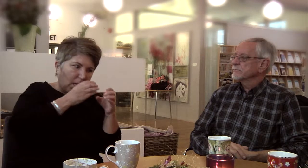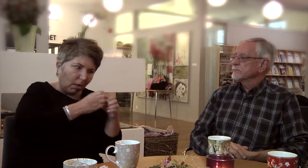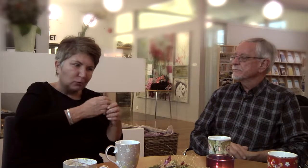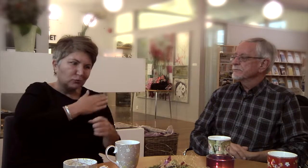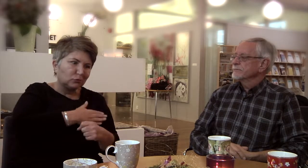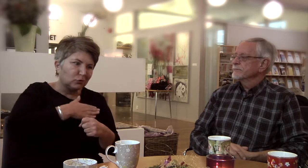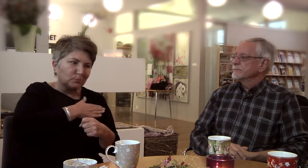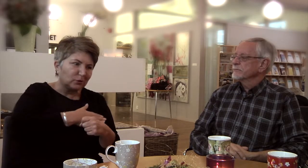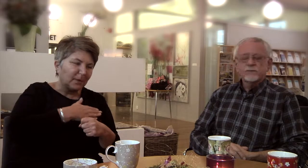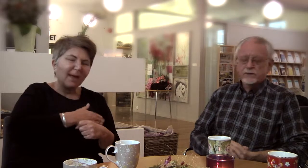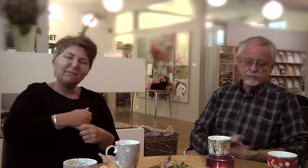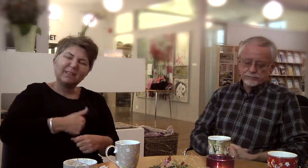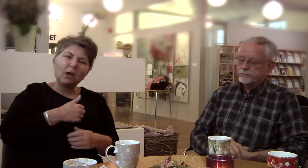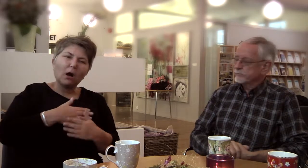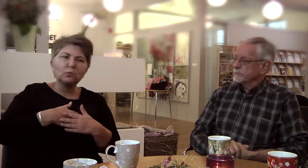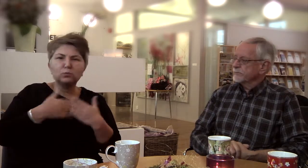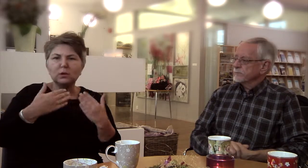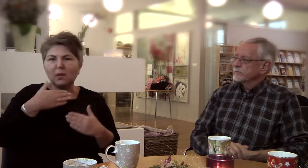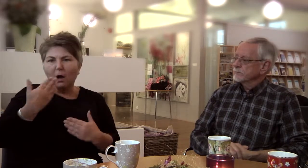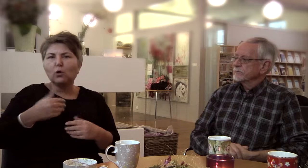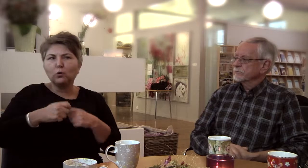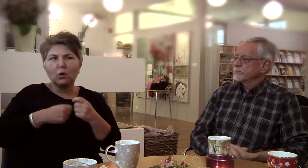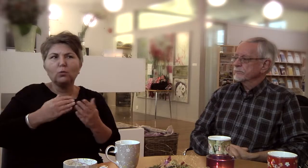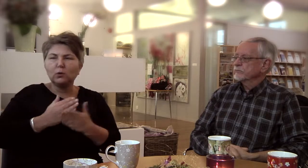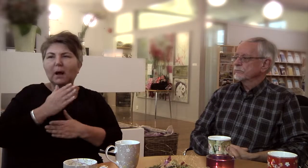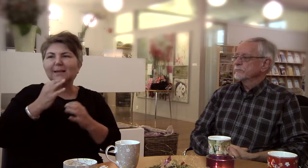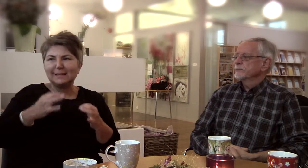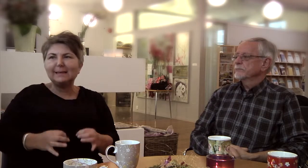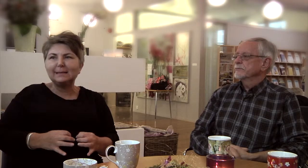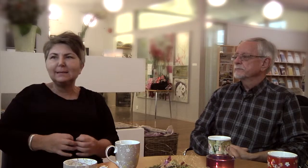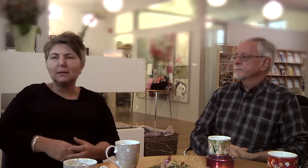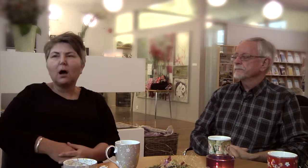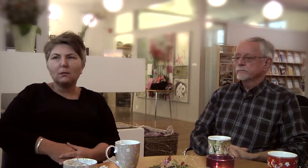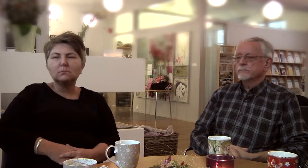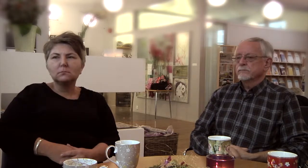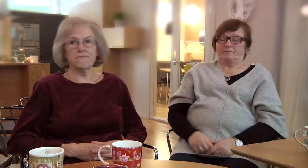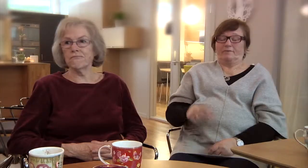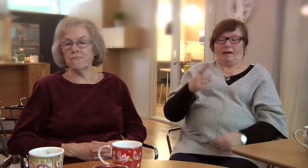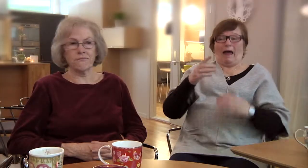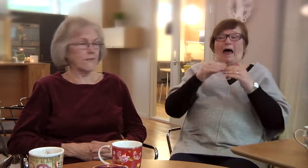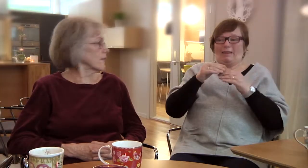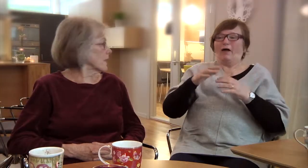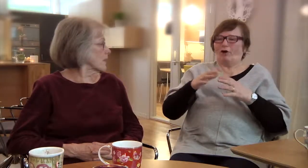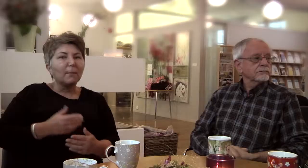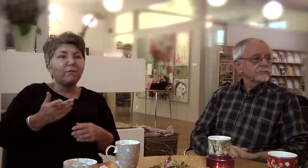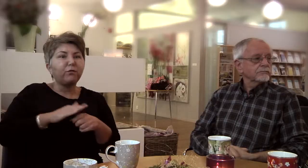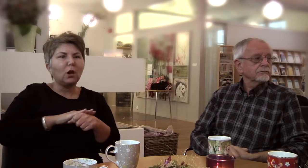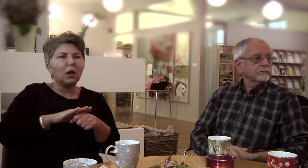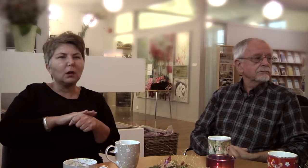Ikke bare fokusere på sykdommen, men ha gode dager og gjøre gode ting. Det er jeg helt enig med deg i.